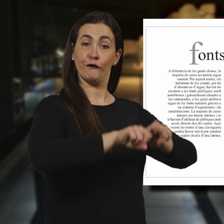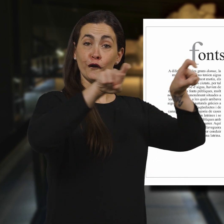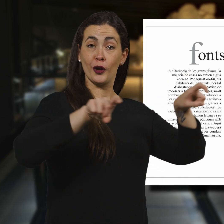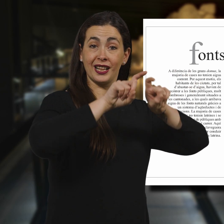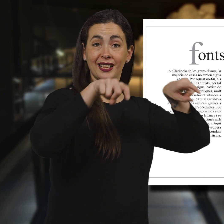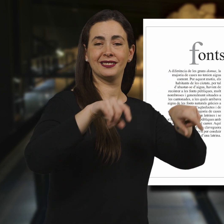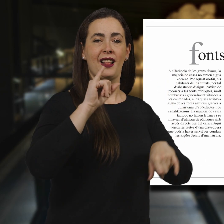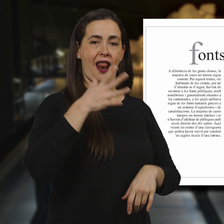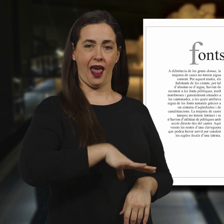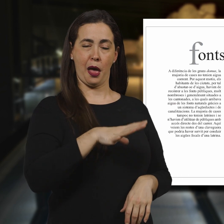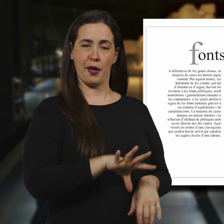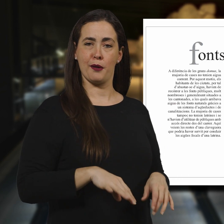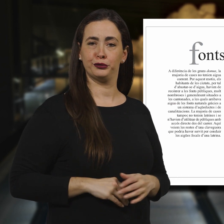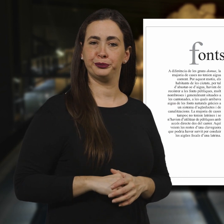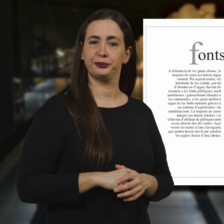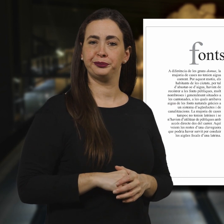Fonts i latrines